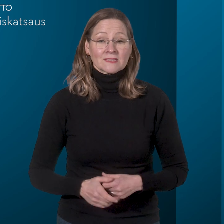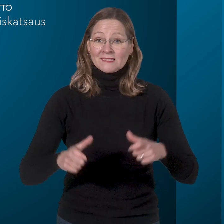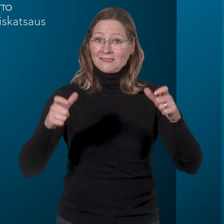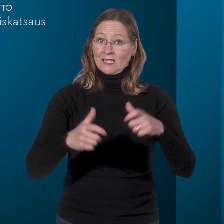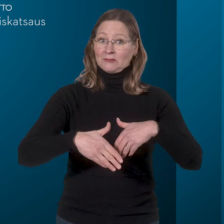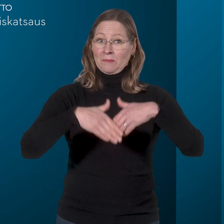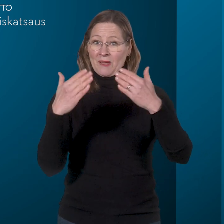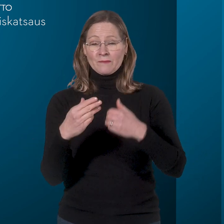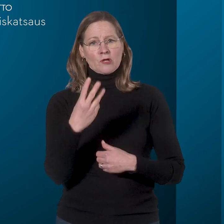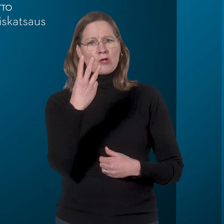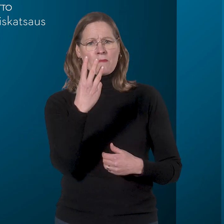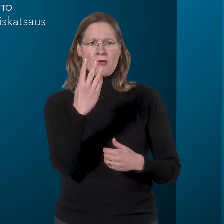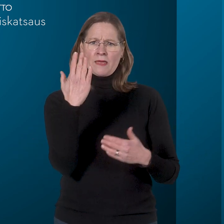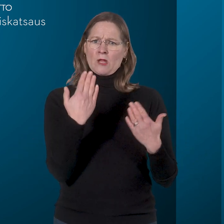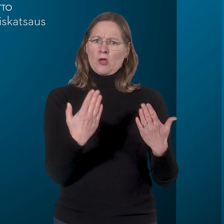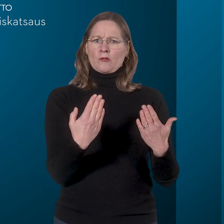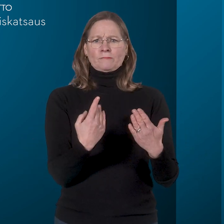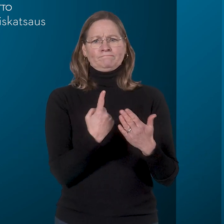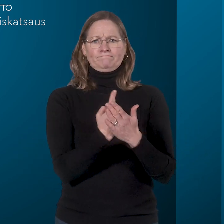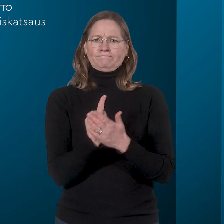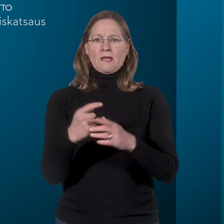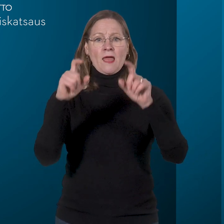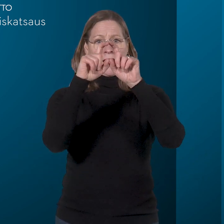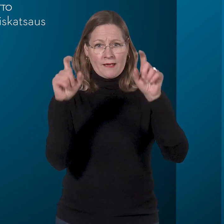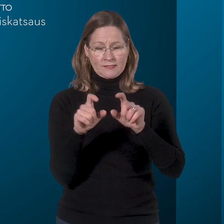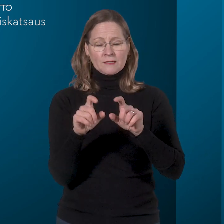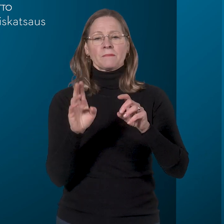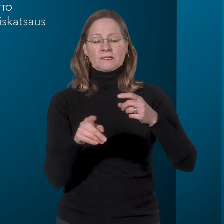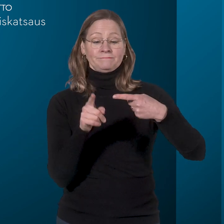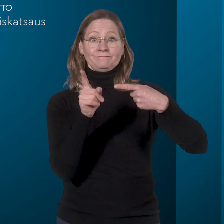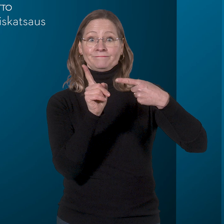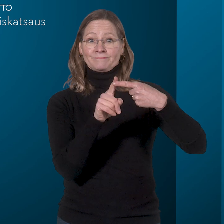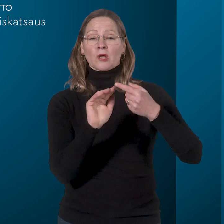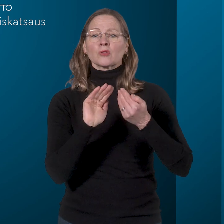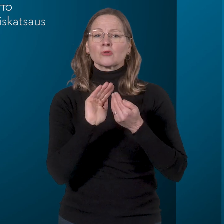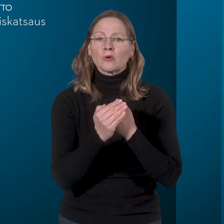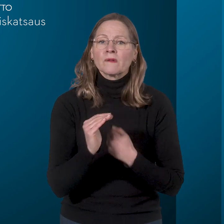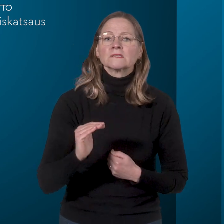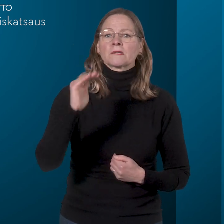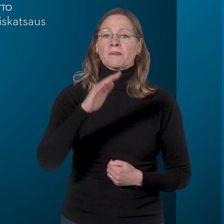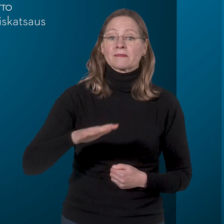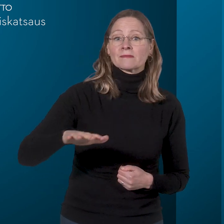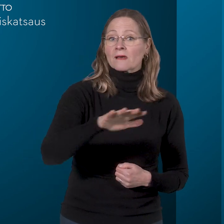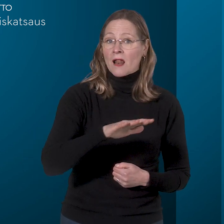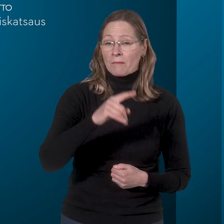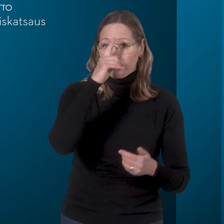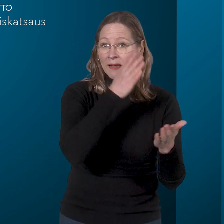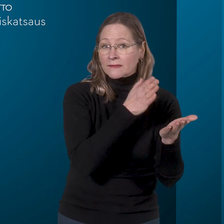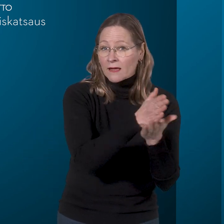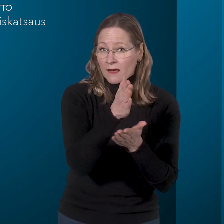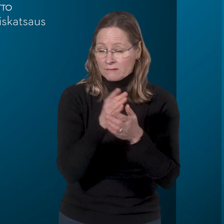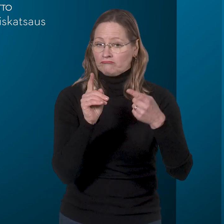Järjestöpäivien kolme ajankohtaista teemaa ovat turvallisemman tilan periaatteet, -